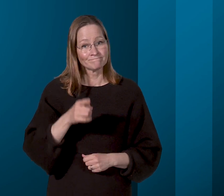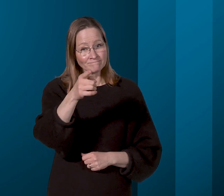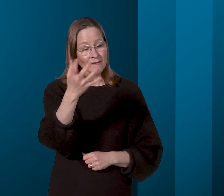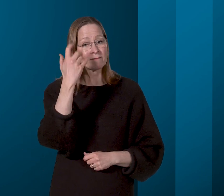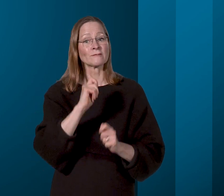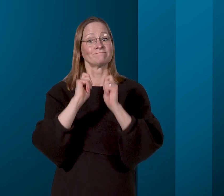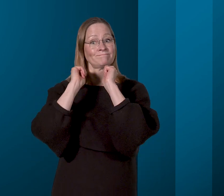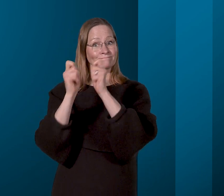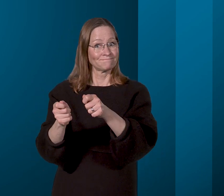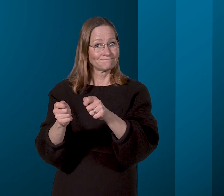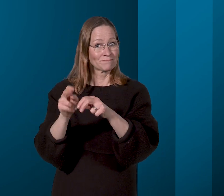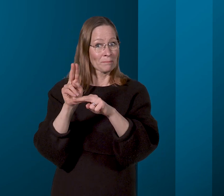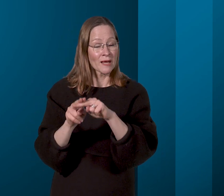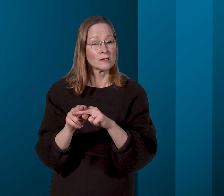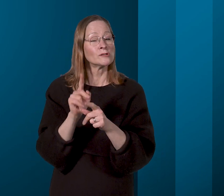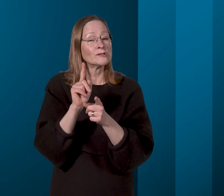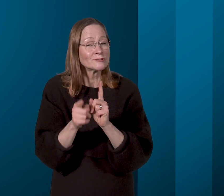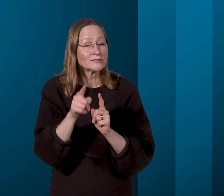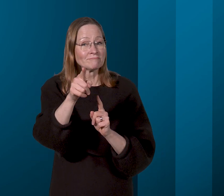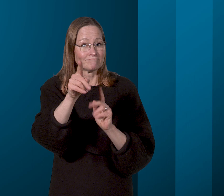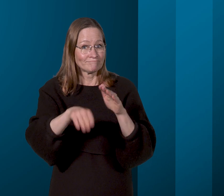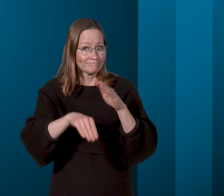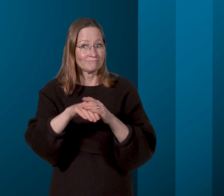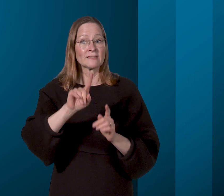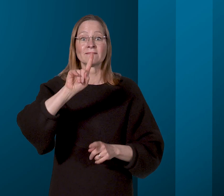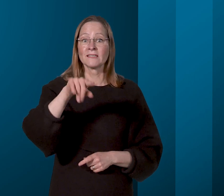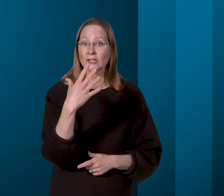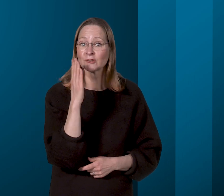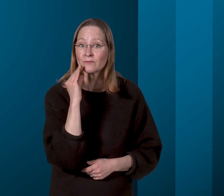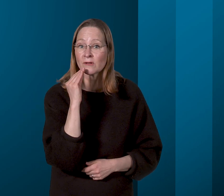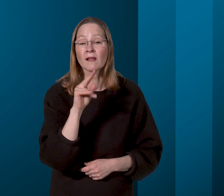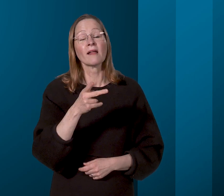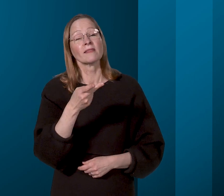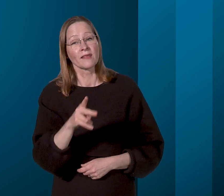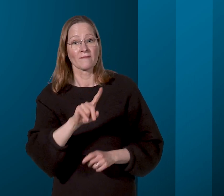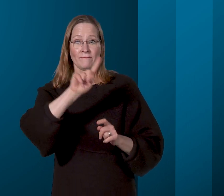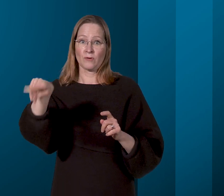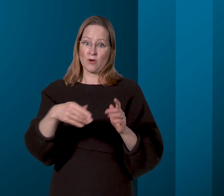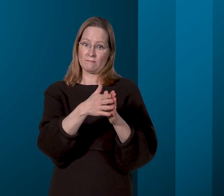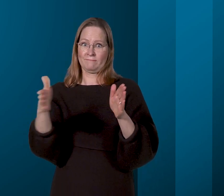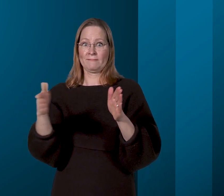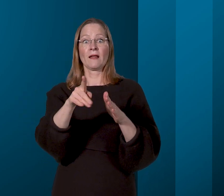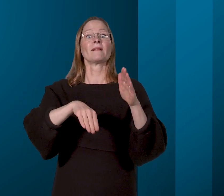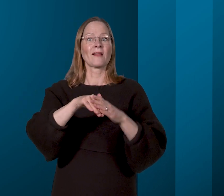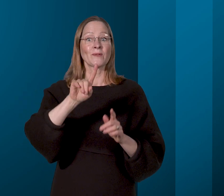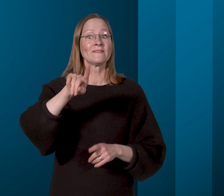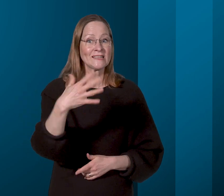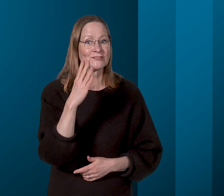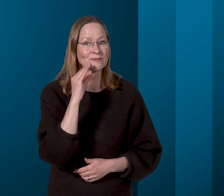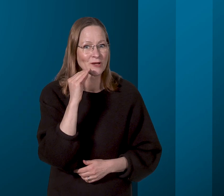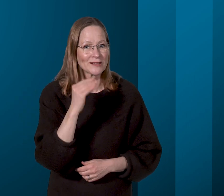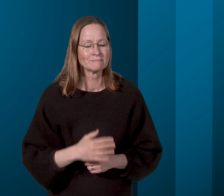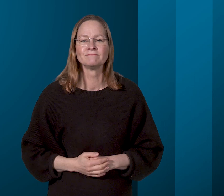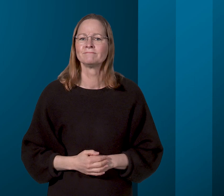Voit hakea paikkoja, jos olet täyttänyt tai täytät 15 vuotta kuluvan vuoden aikana.